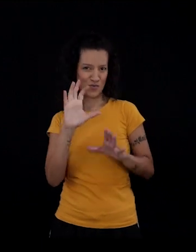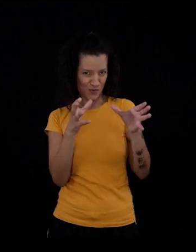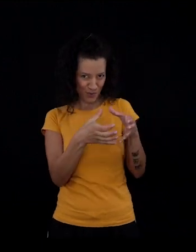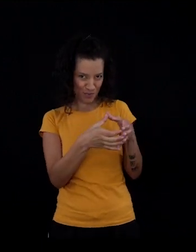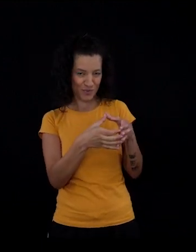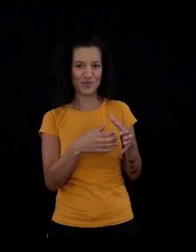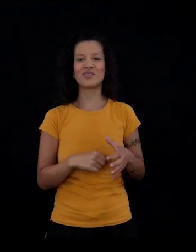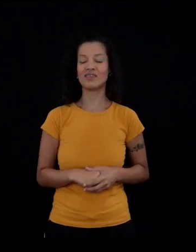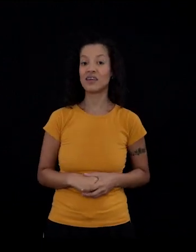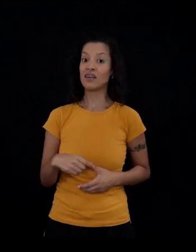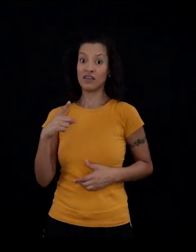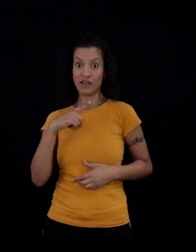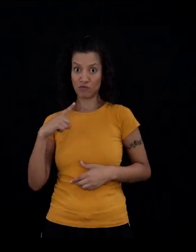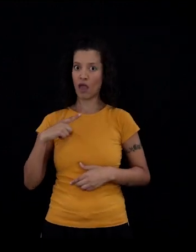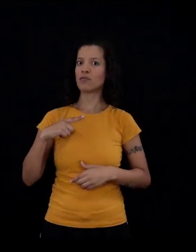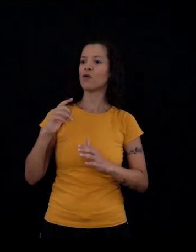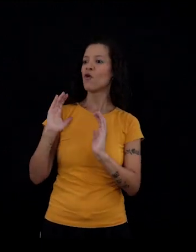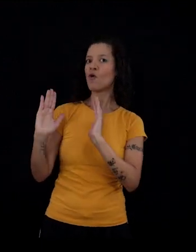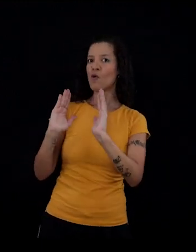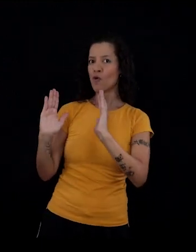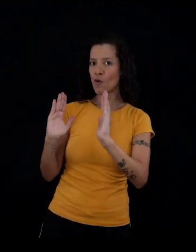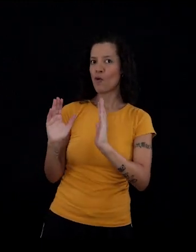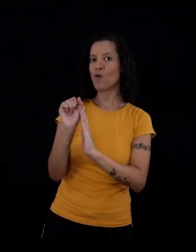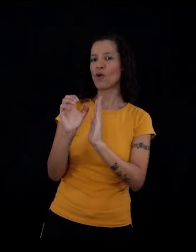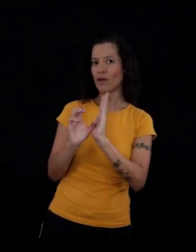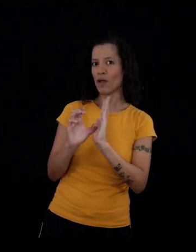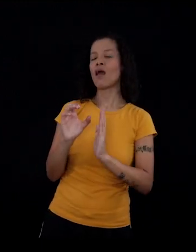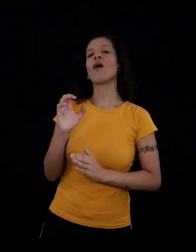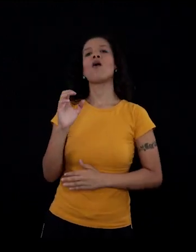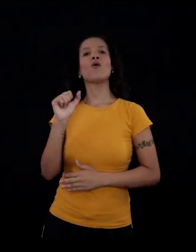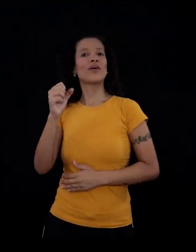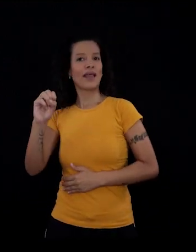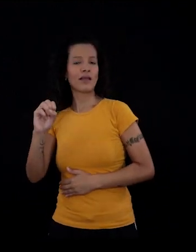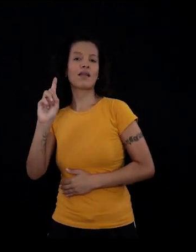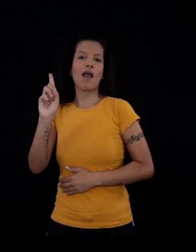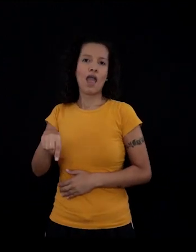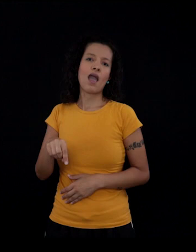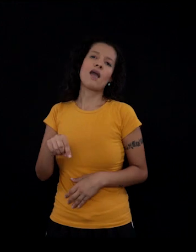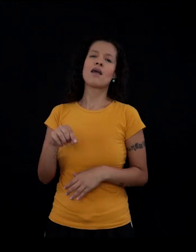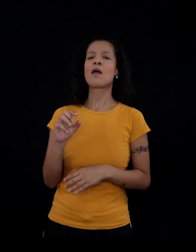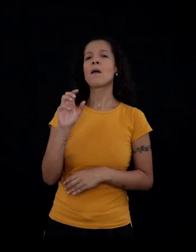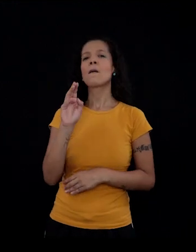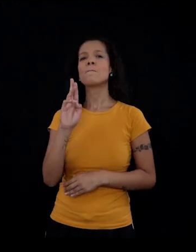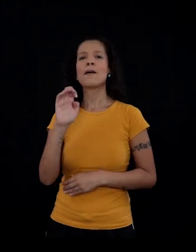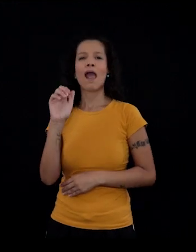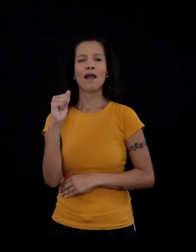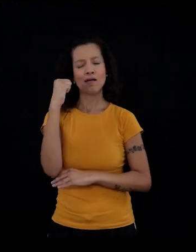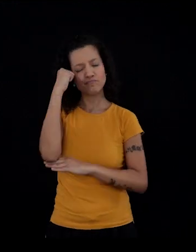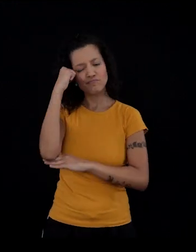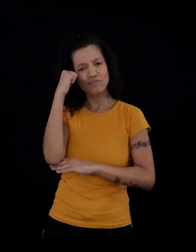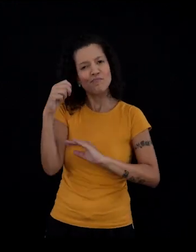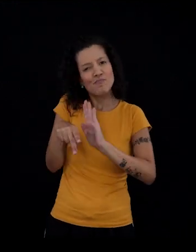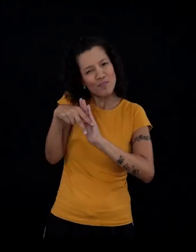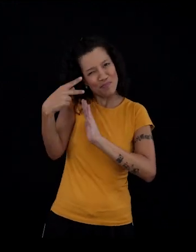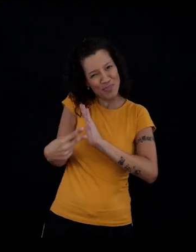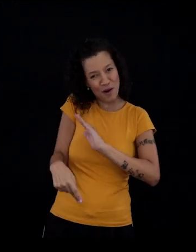Então tem uma geração dos anos 80 que tocou os bregas, que hoje são os bregas clássicos aqui de Belém,